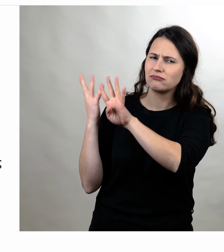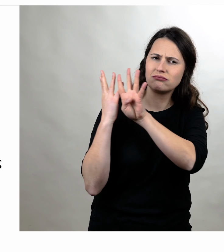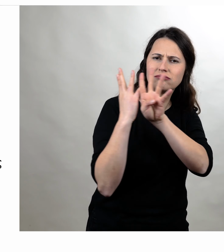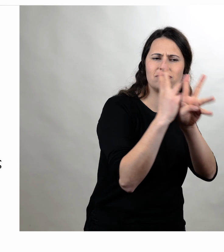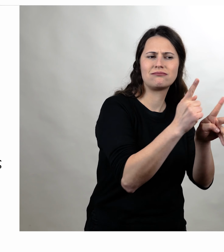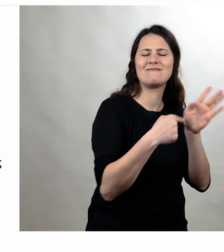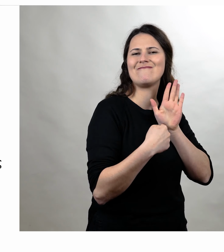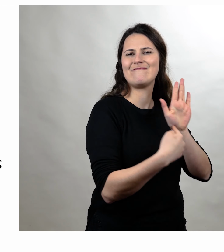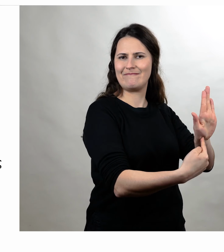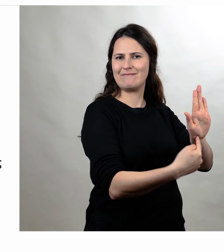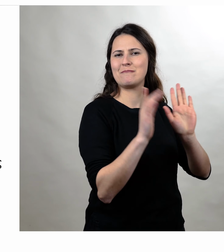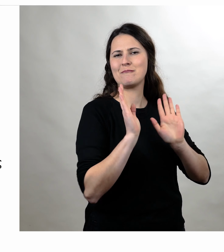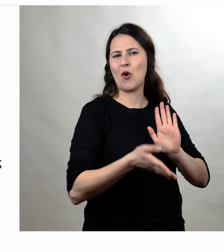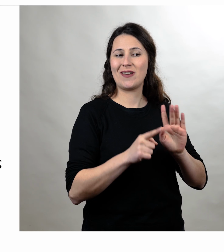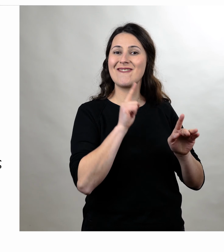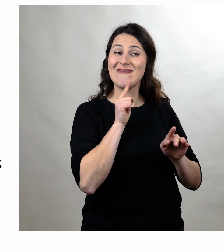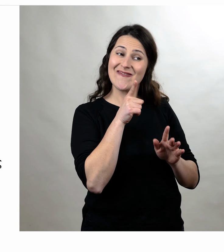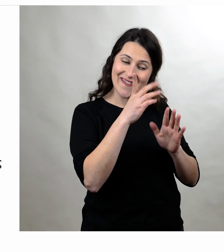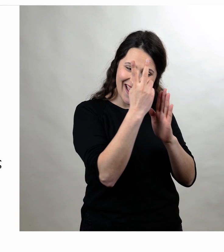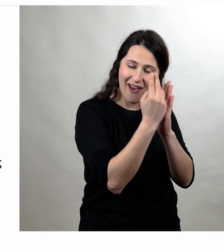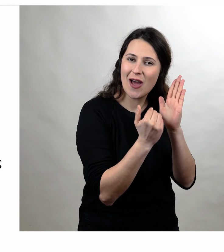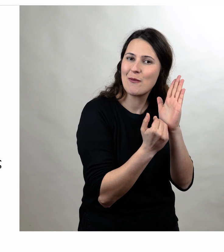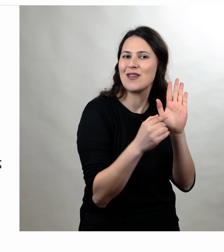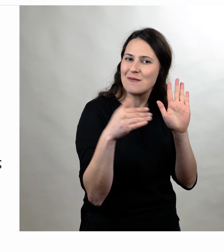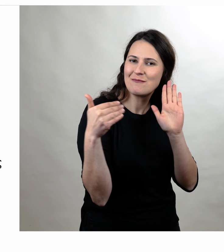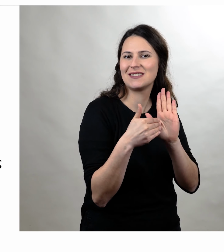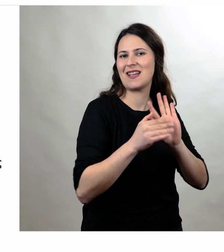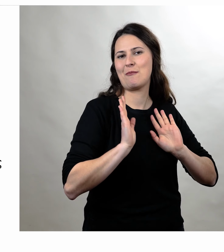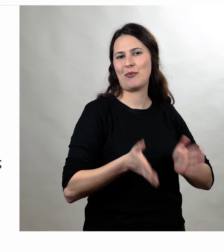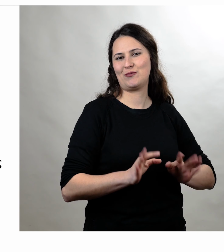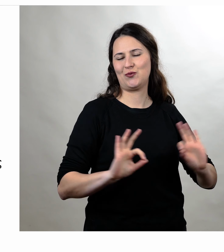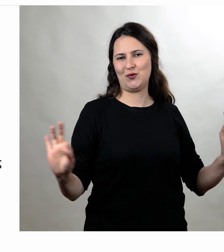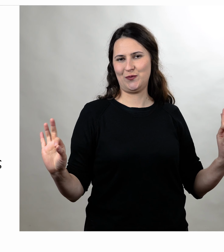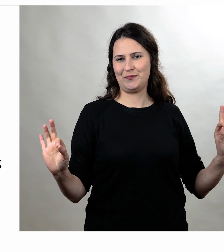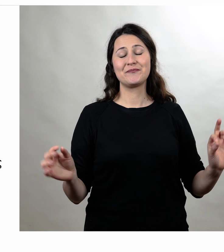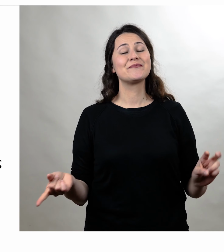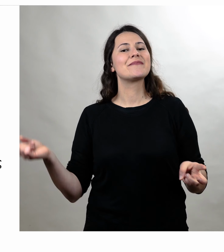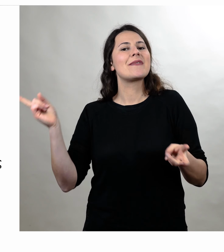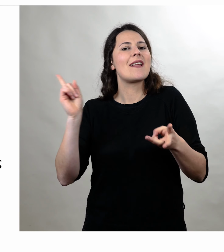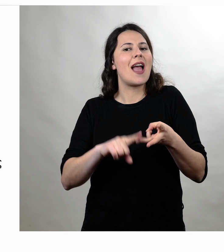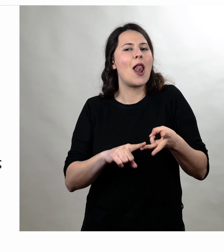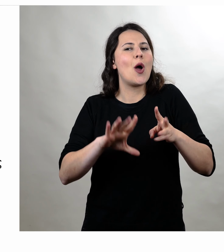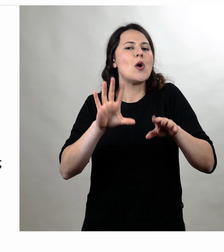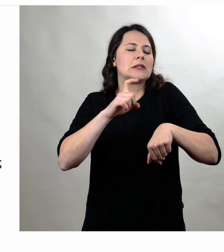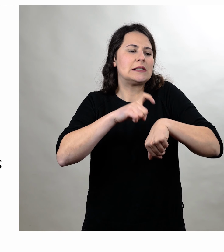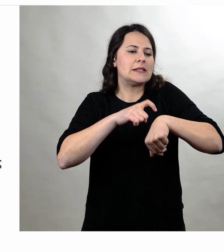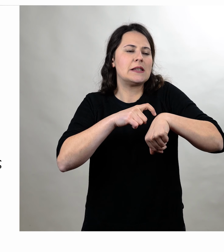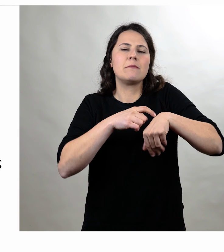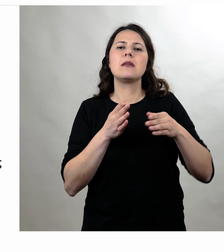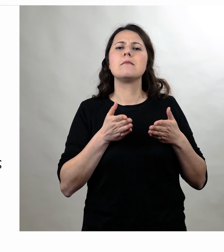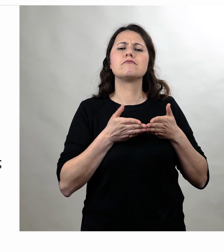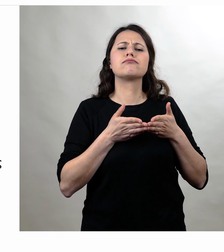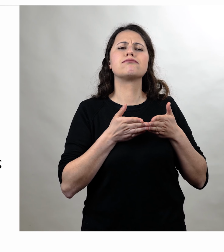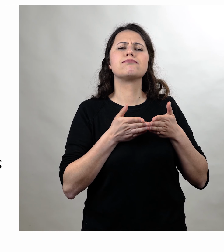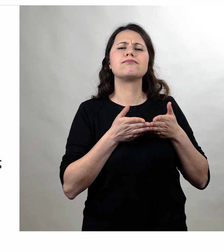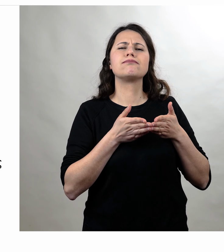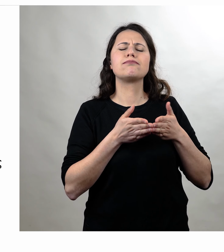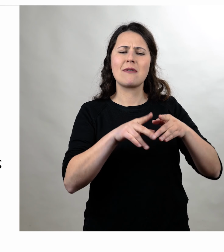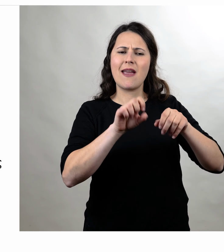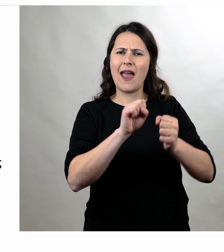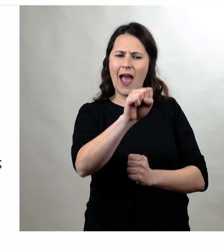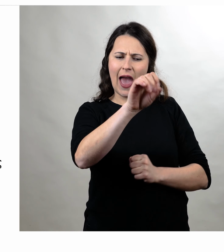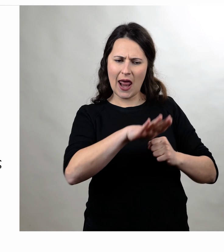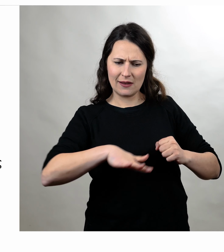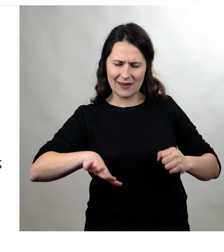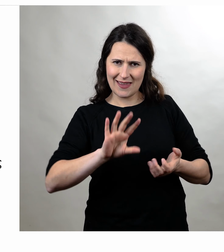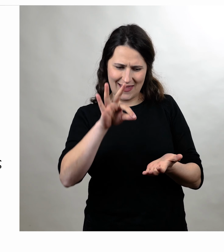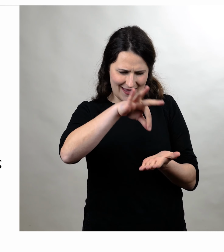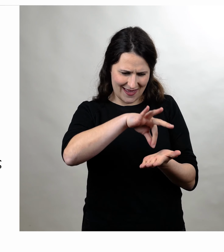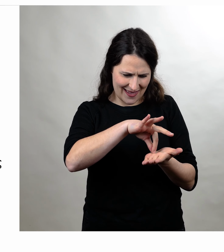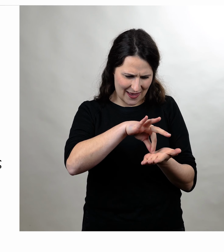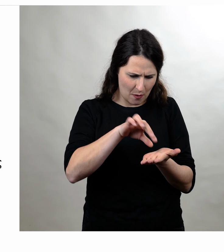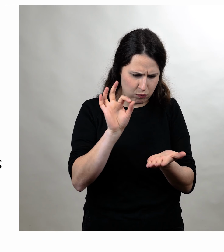Ενώ παρέχεται σε πραγματικό χρόνο και η υπηρεσία παρακολούθησης της θέσης του πλοίου σε χάρτη.